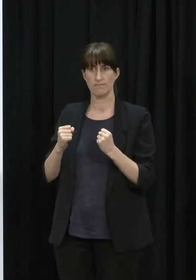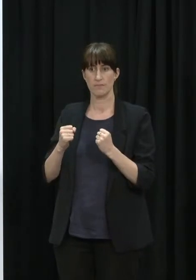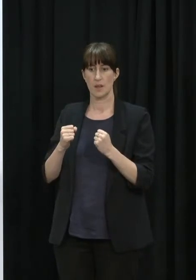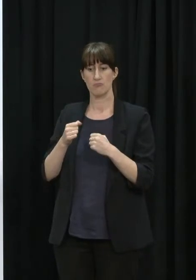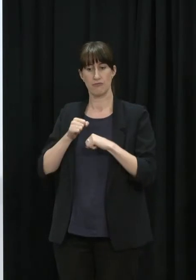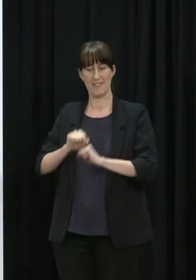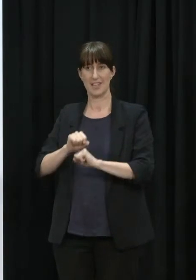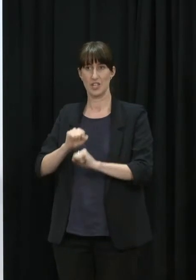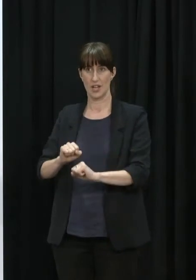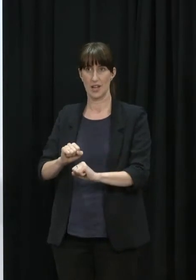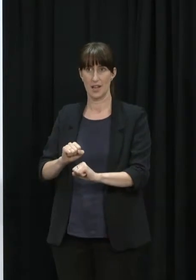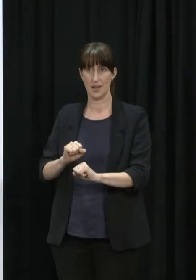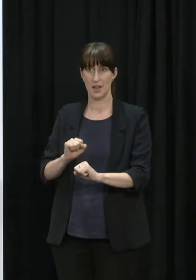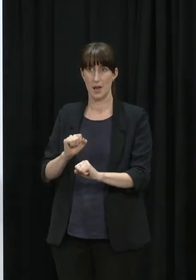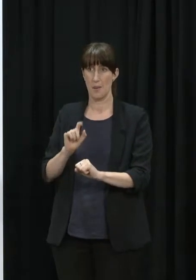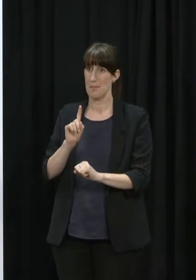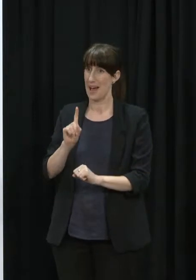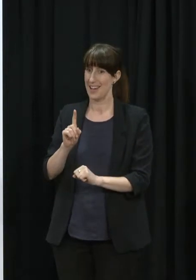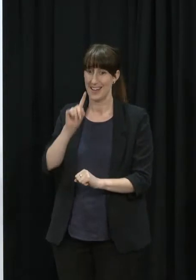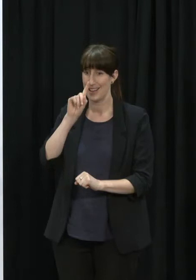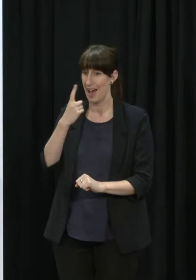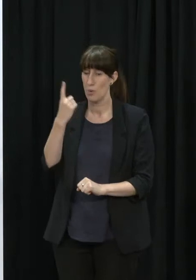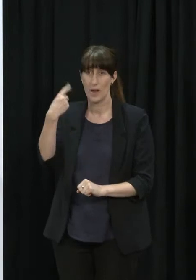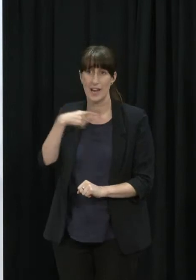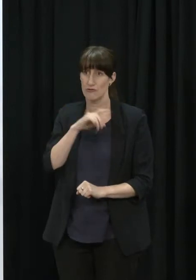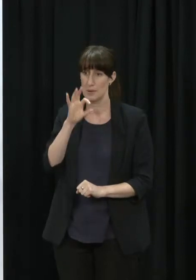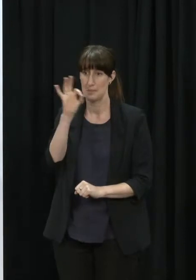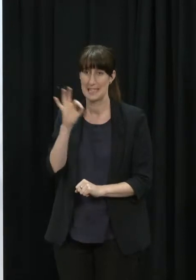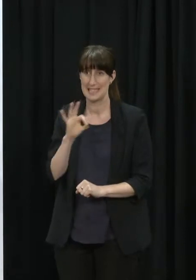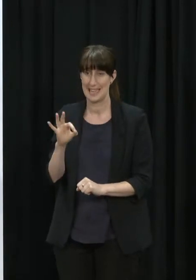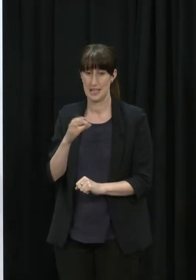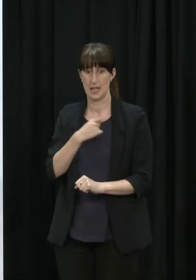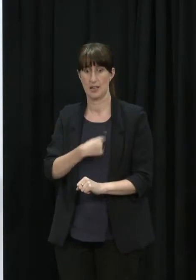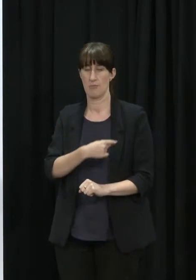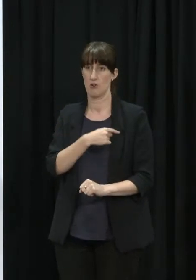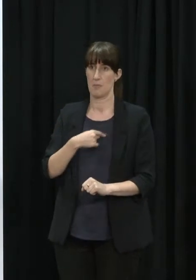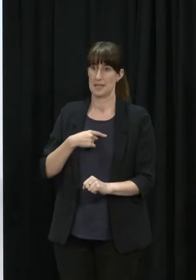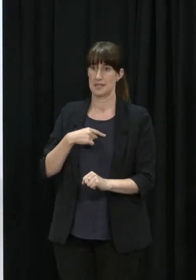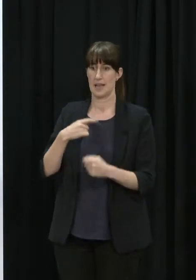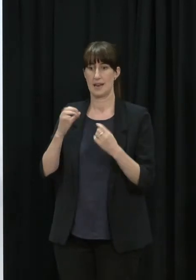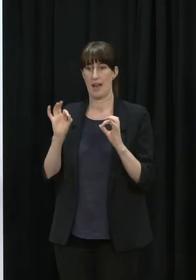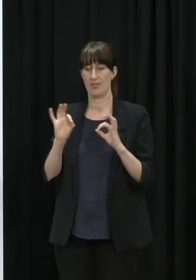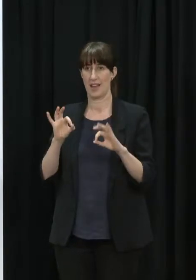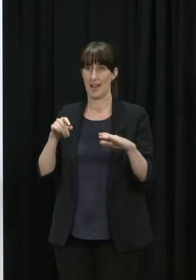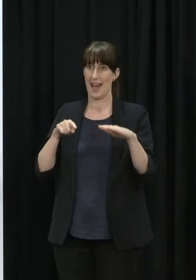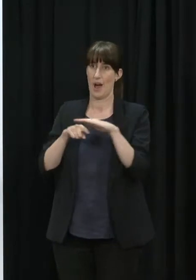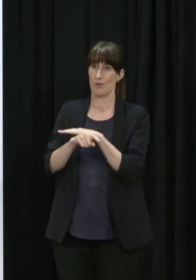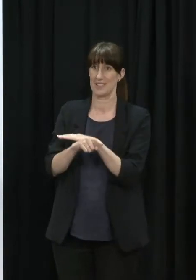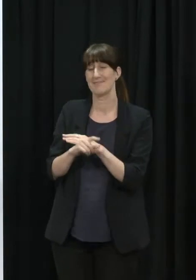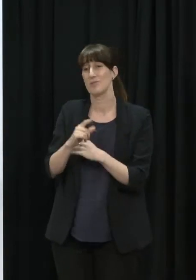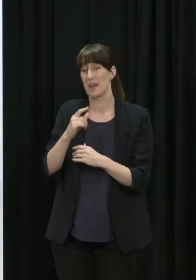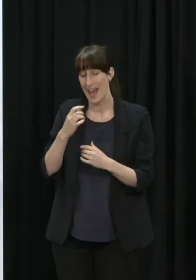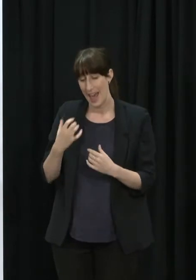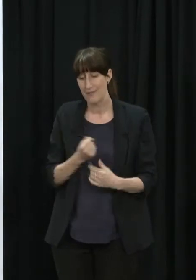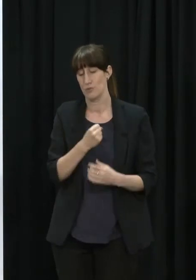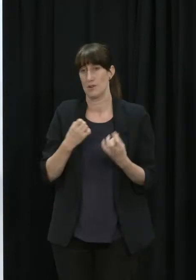whakawhiti ka piki ake te